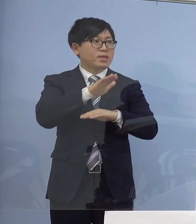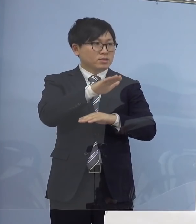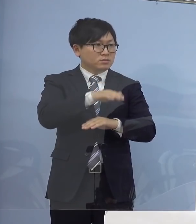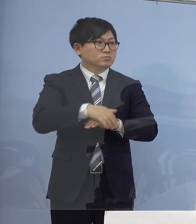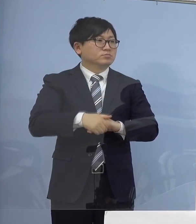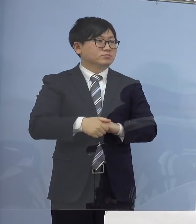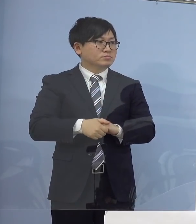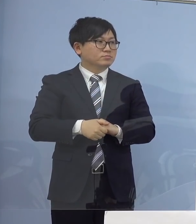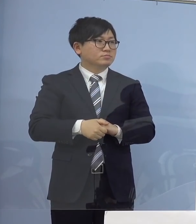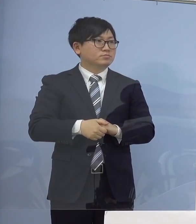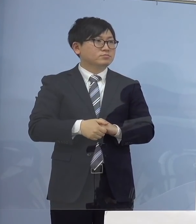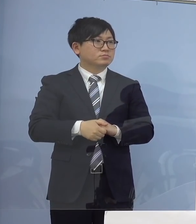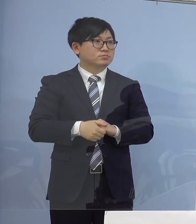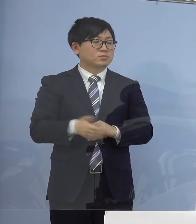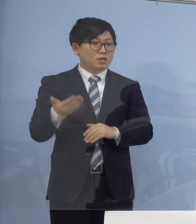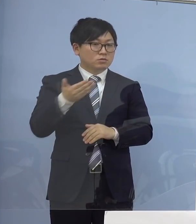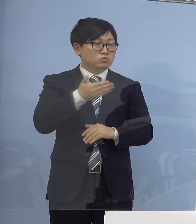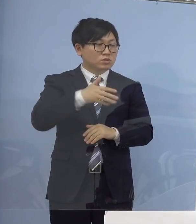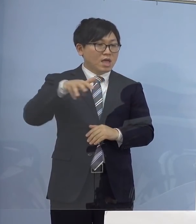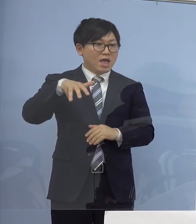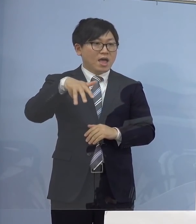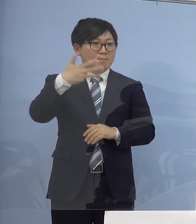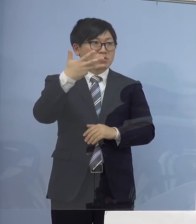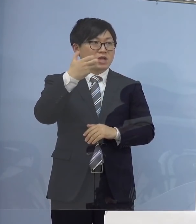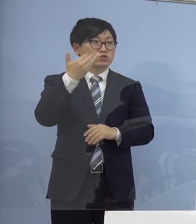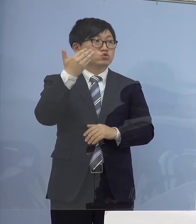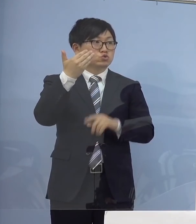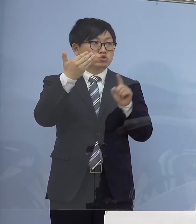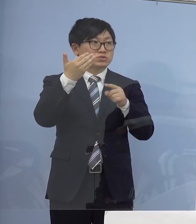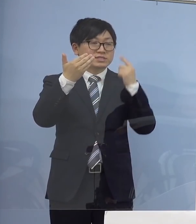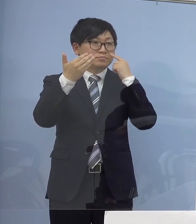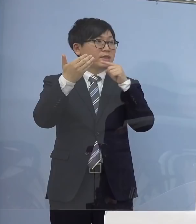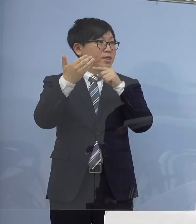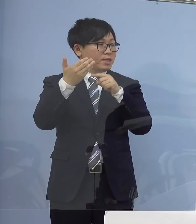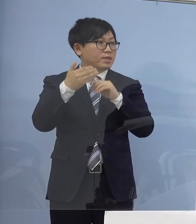次が889例目の方でございます